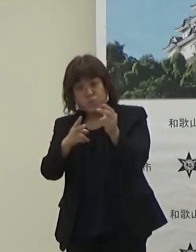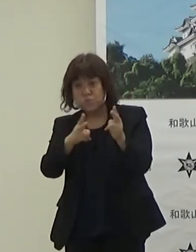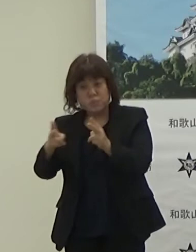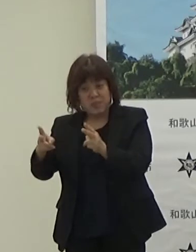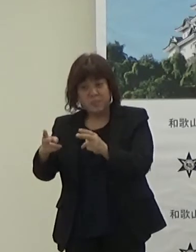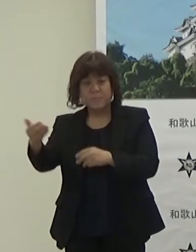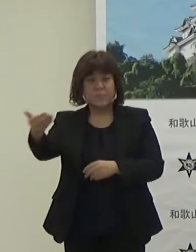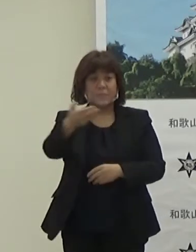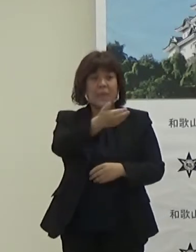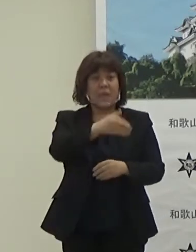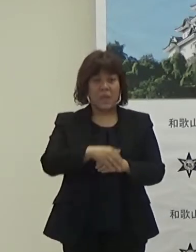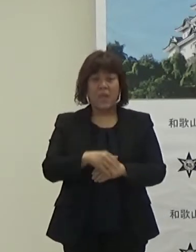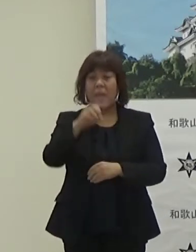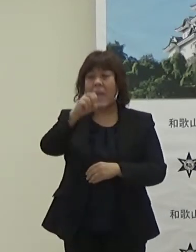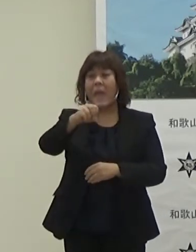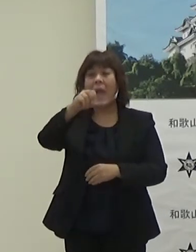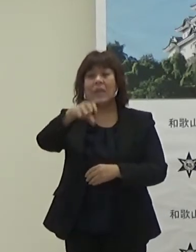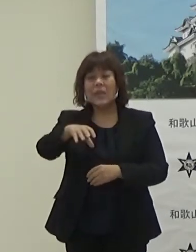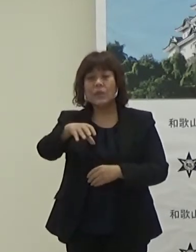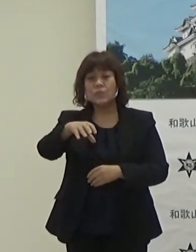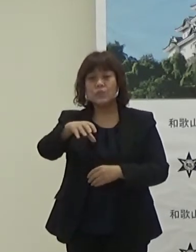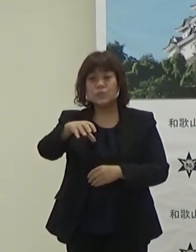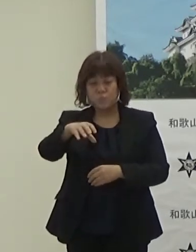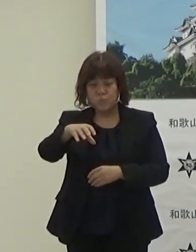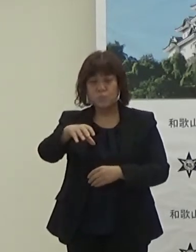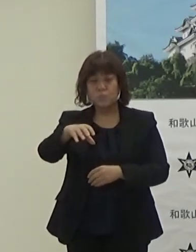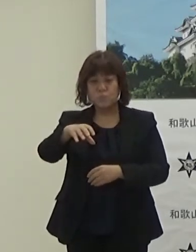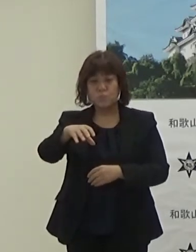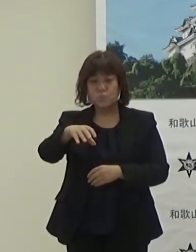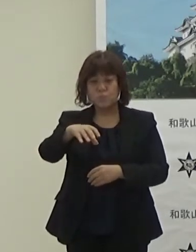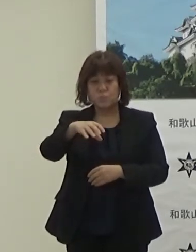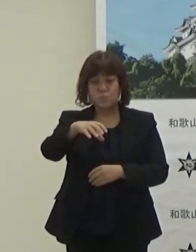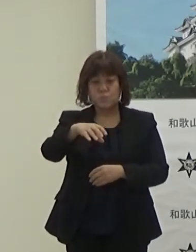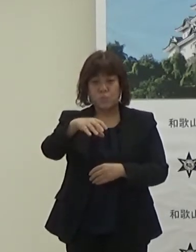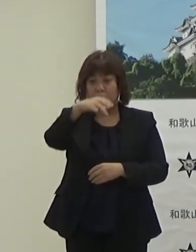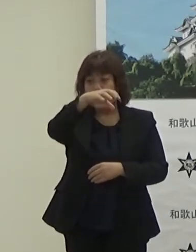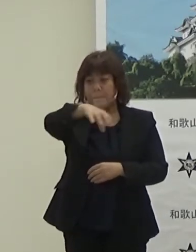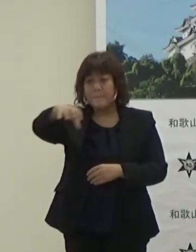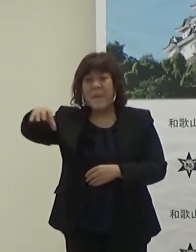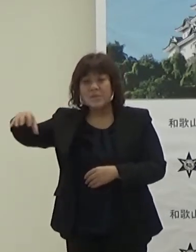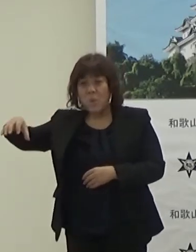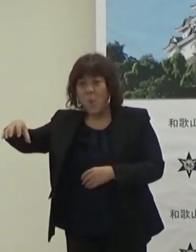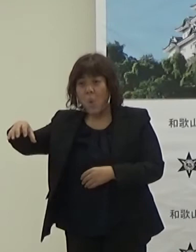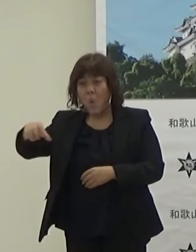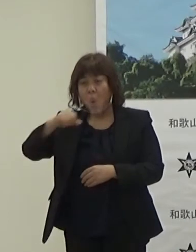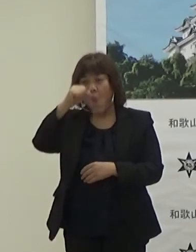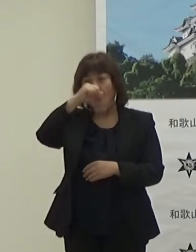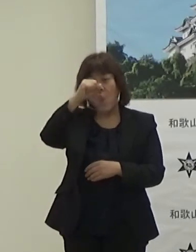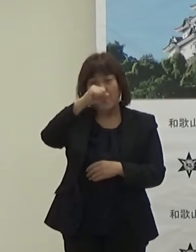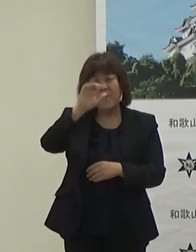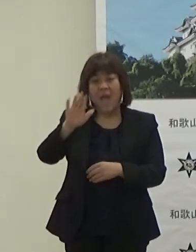空いてるスペースは空いてるスペース でですね、余裕のあるところはすべてと思